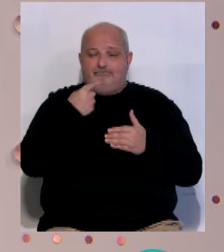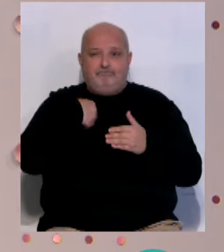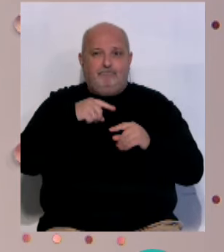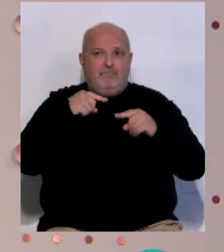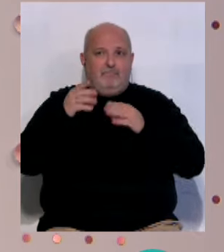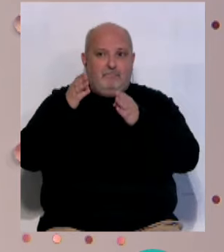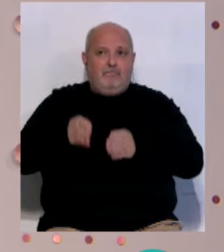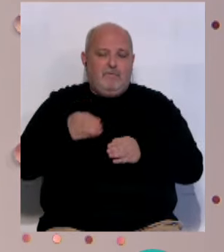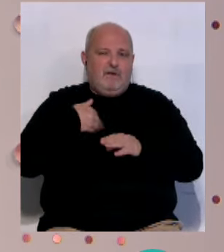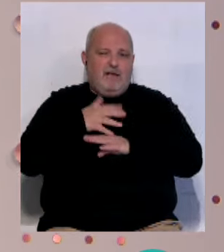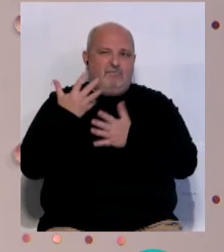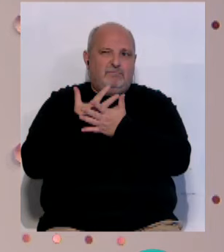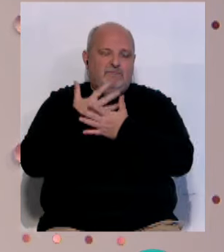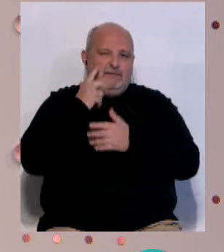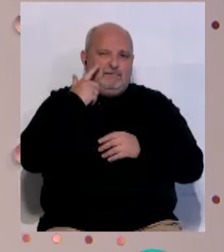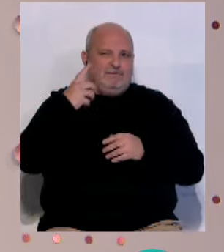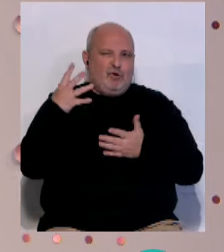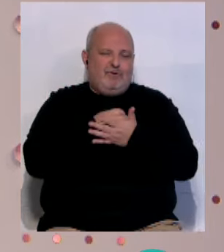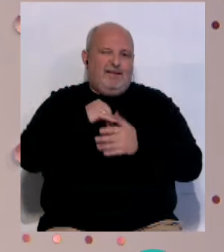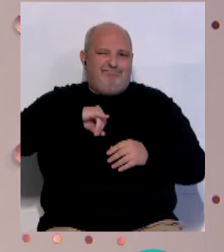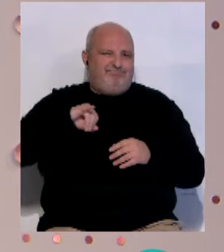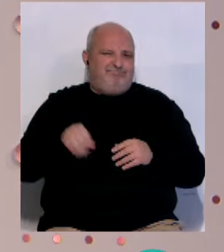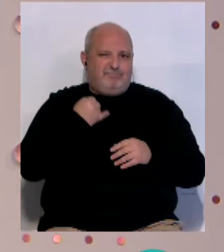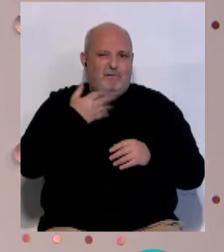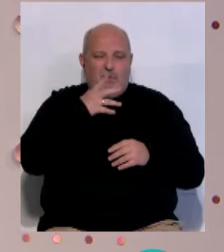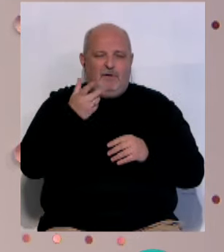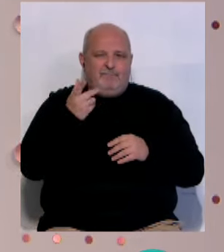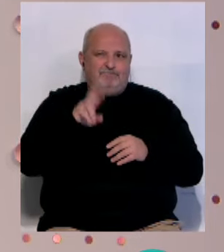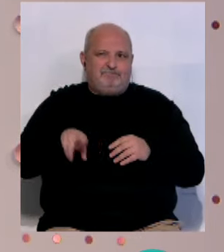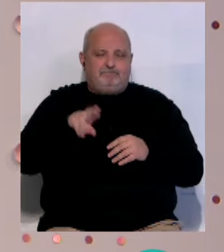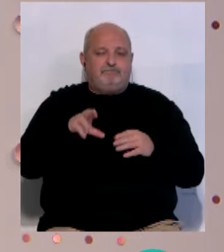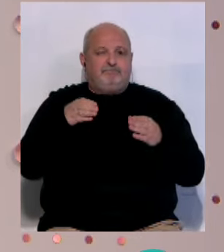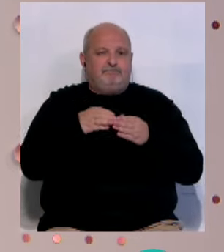le compraba el discurso y me da la sensación que eso también está ocurriendo en en el vestuario